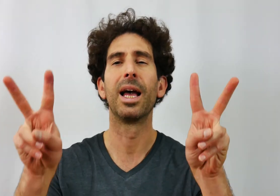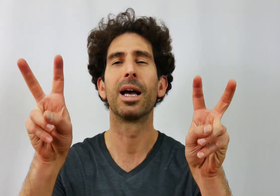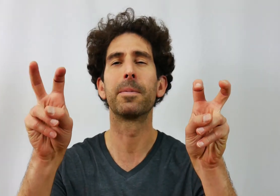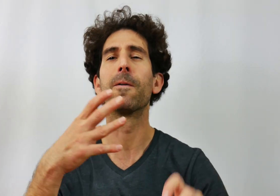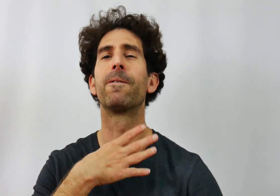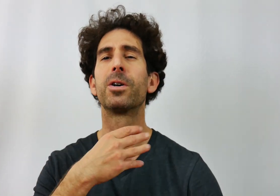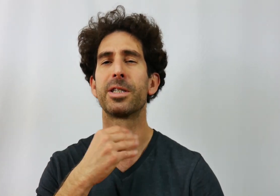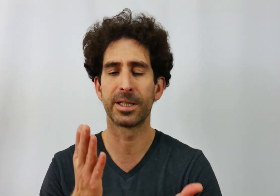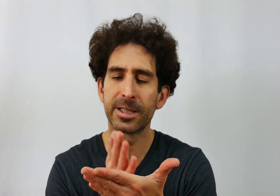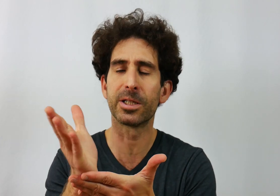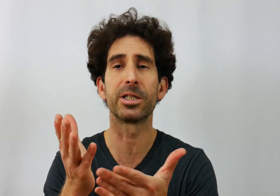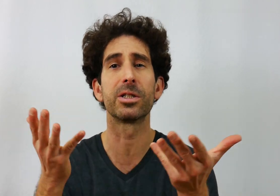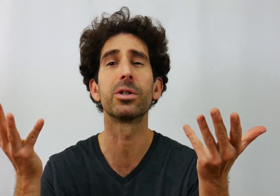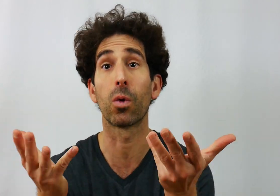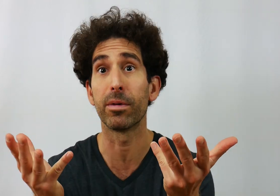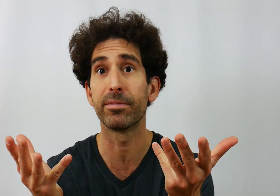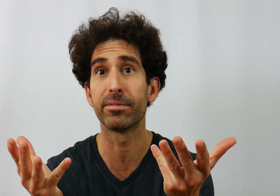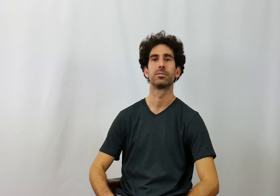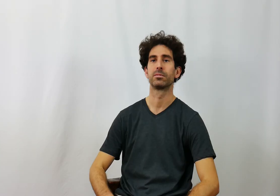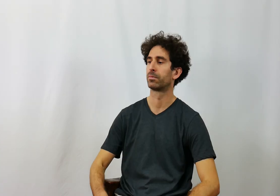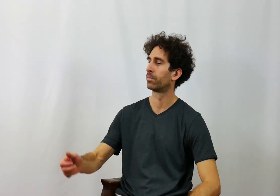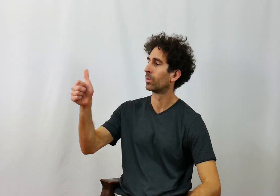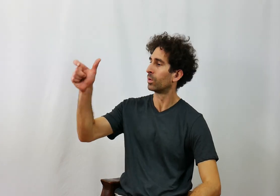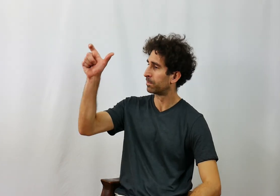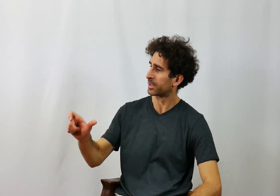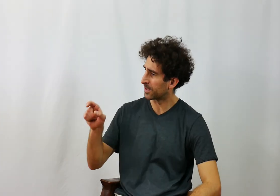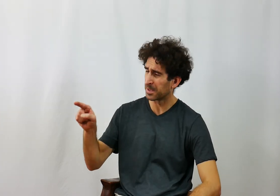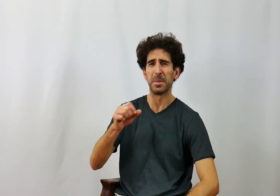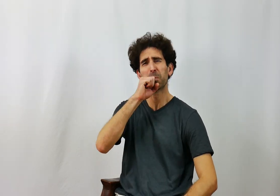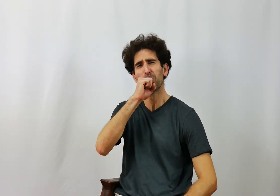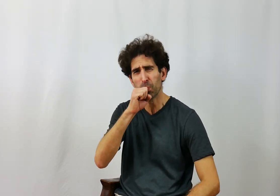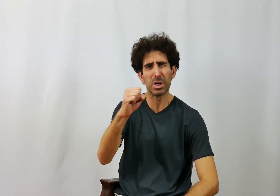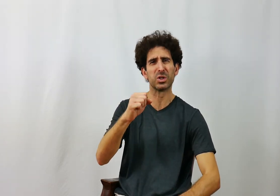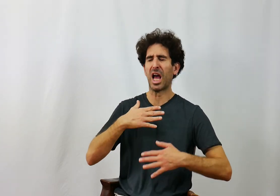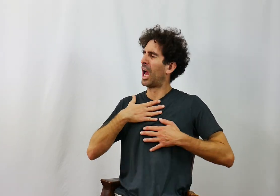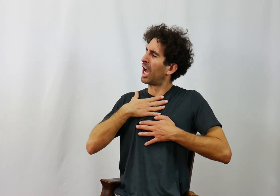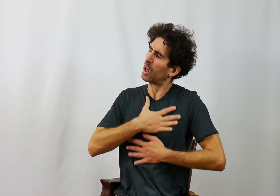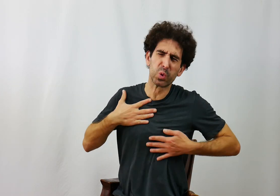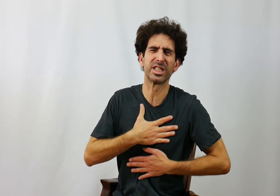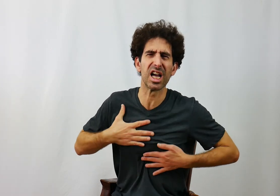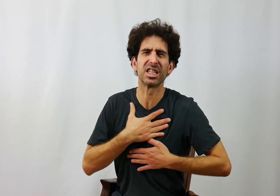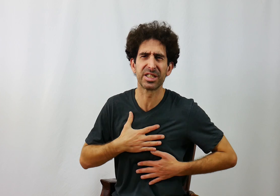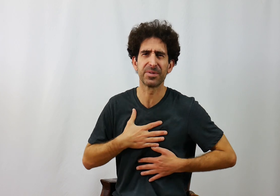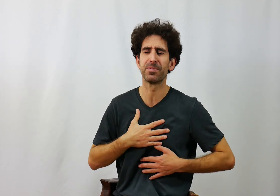Que veut dire cette expression ? Qu'une personne est passionnée et enthousiaste.